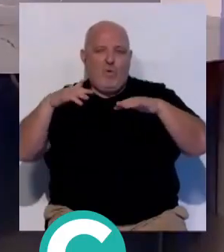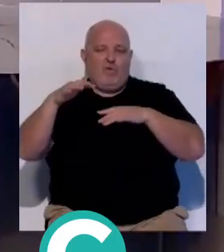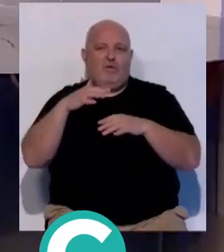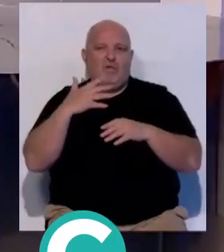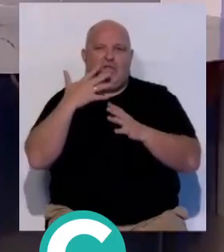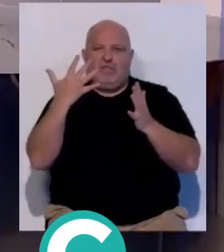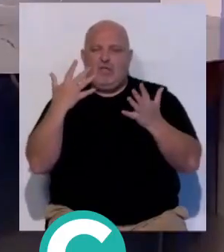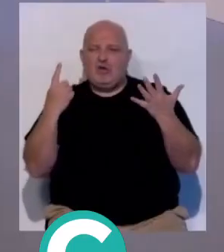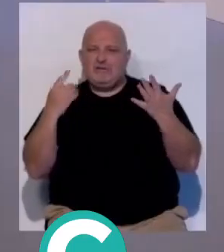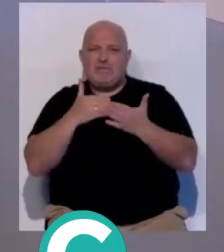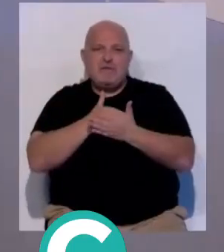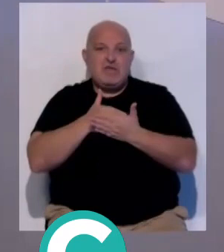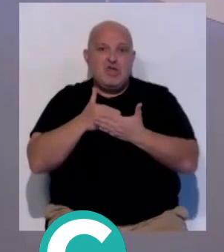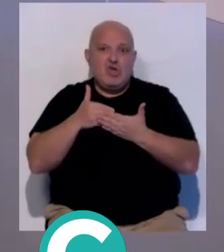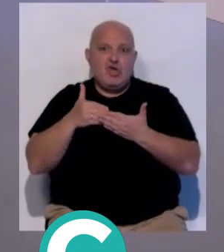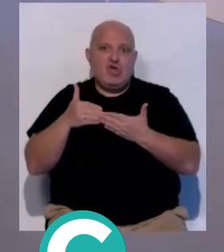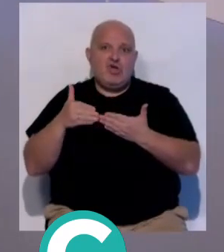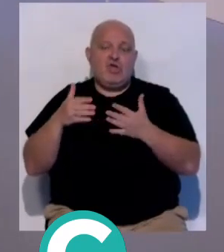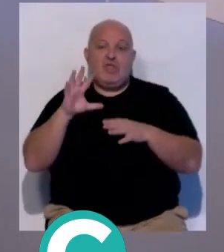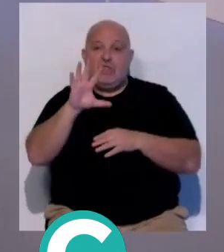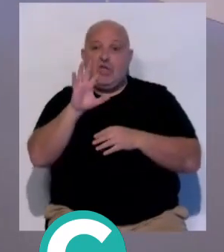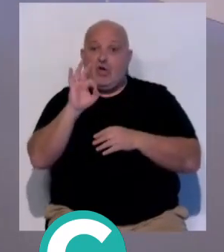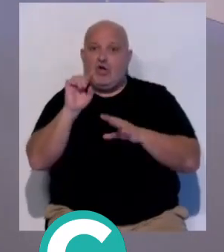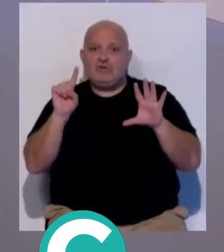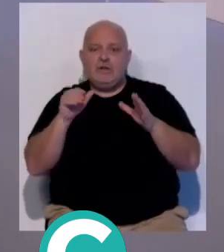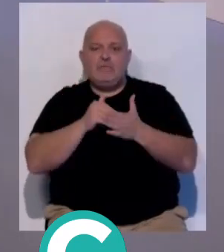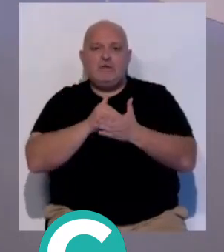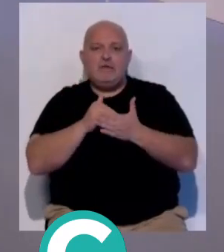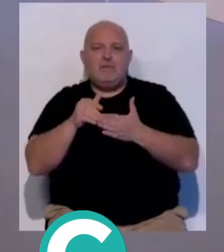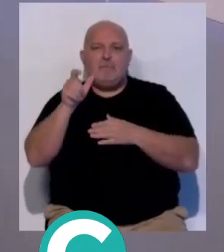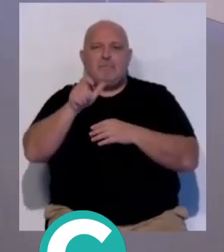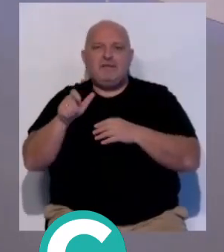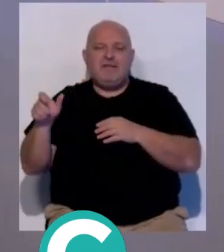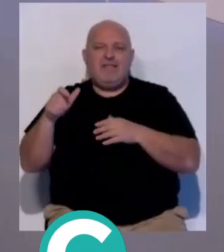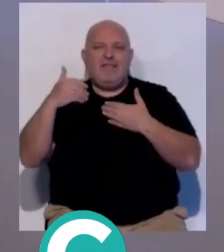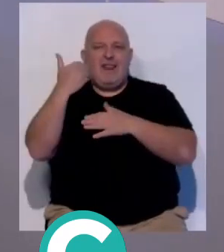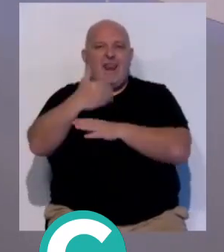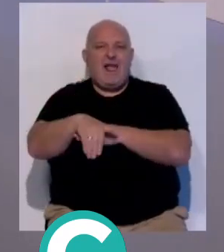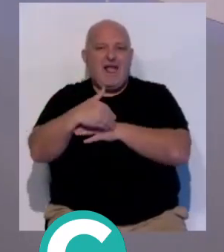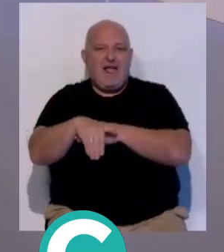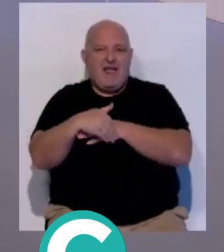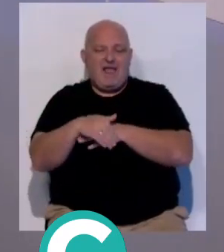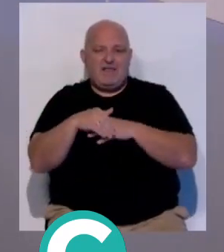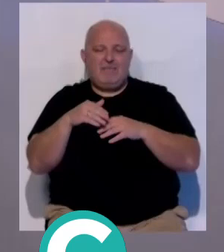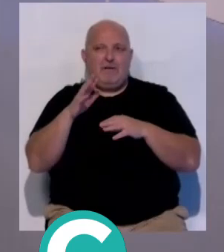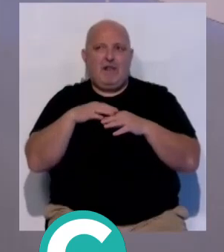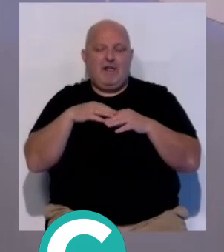de cinco seis millones cinco seis de millones de personas en la calle para recibir al campeón del